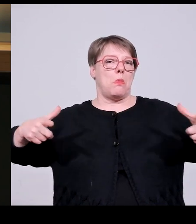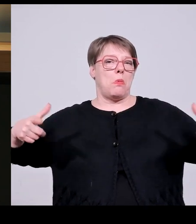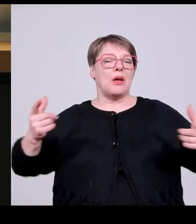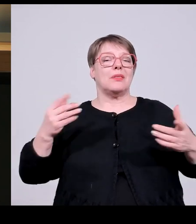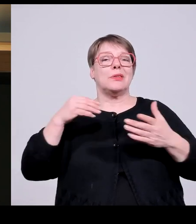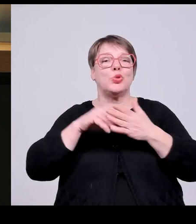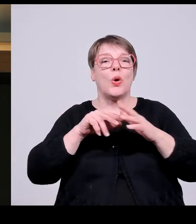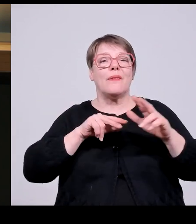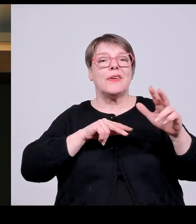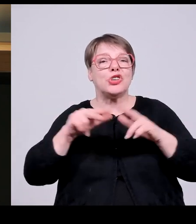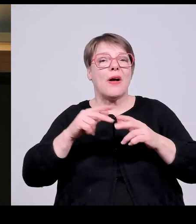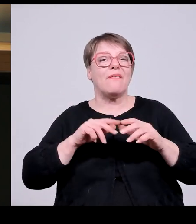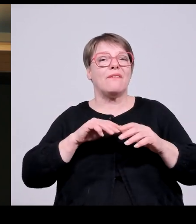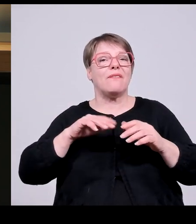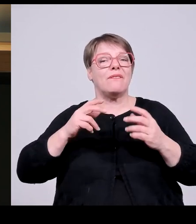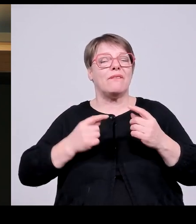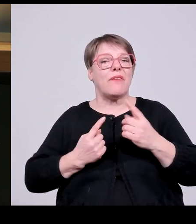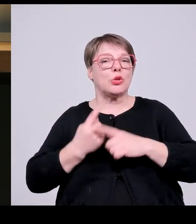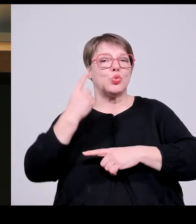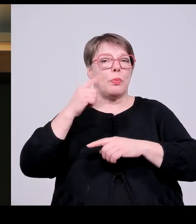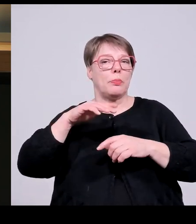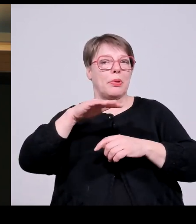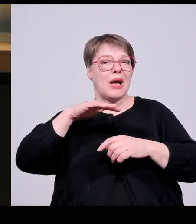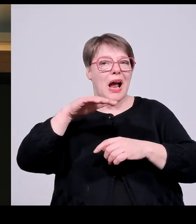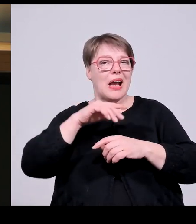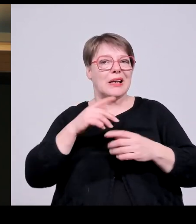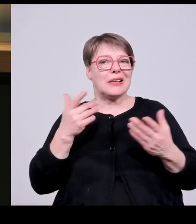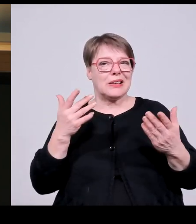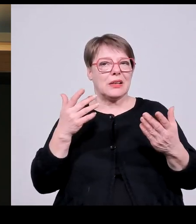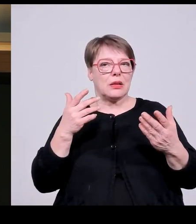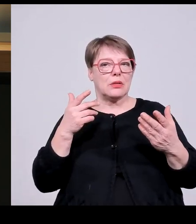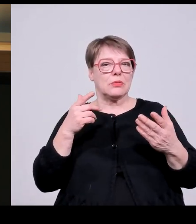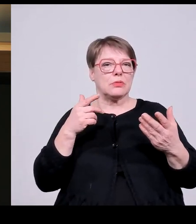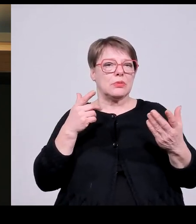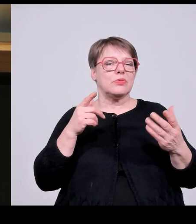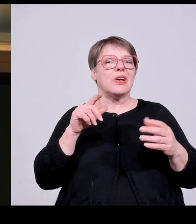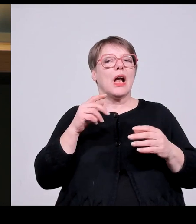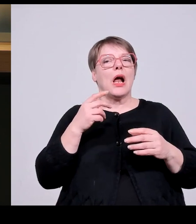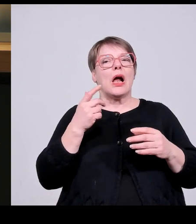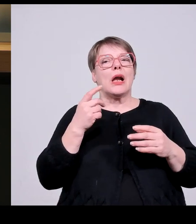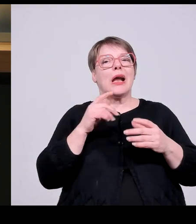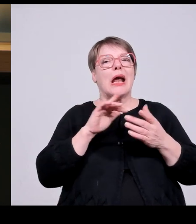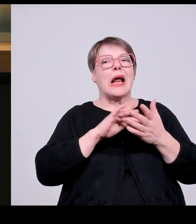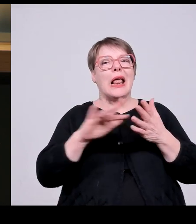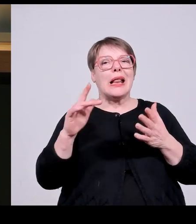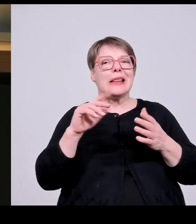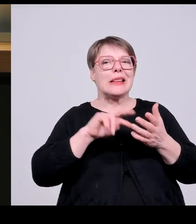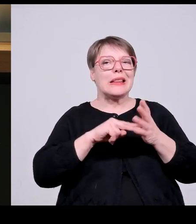Sie wird und kann eine leistungsfähige Infrastruktur für den Berliner Osten sein und die Pendler und